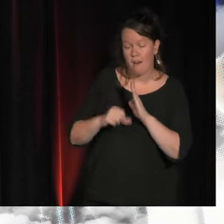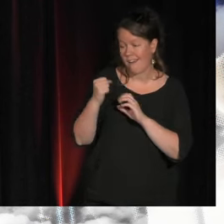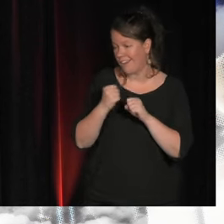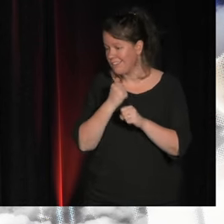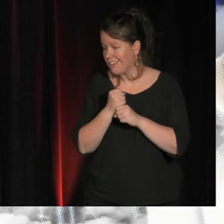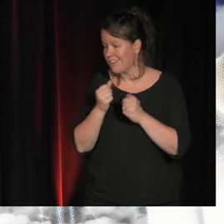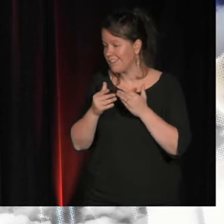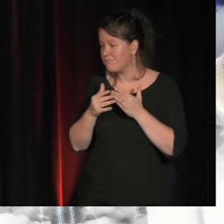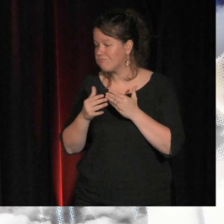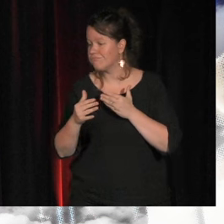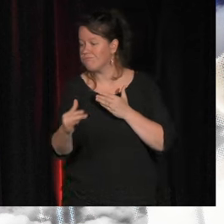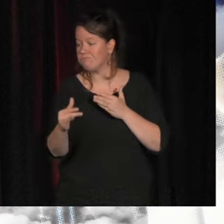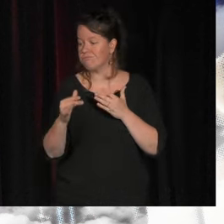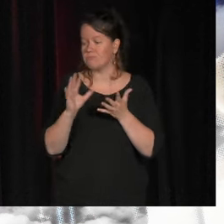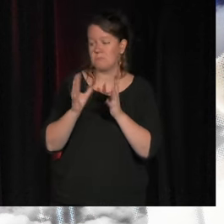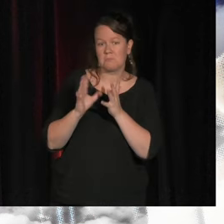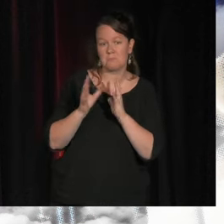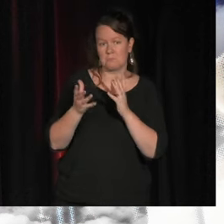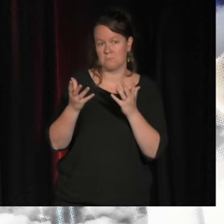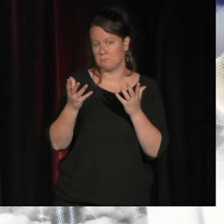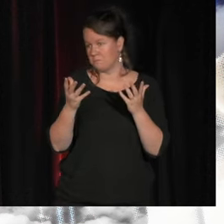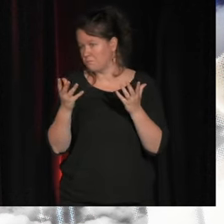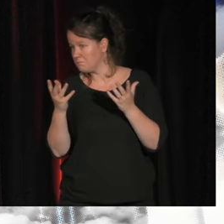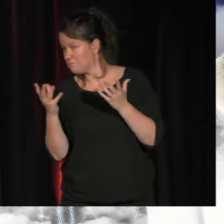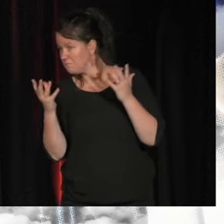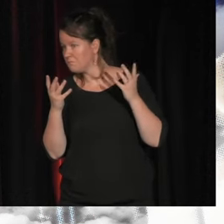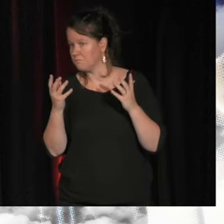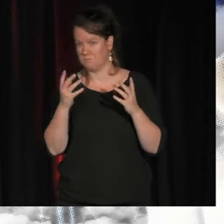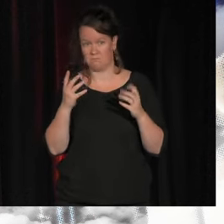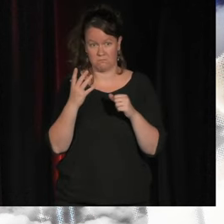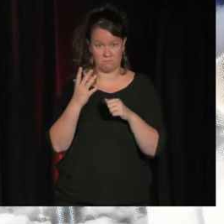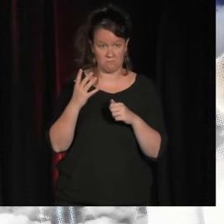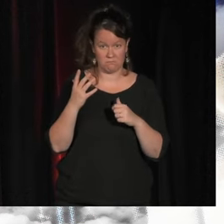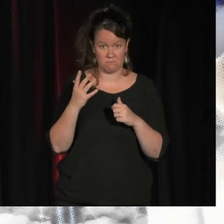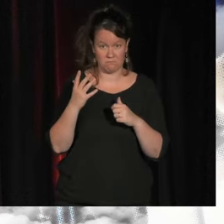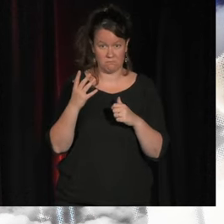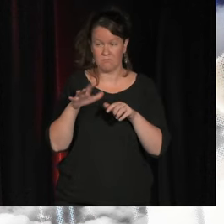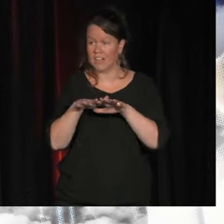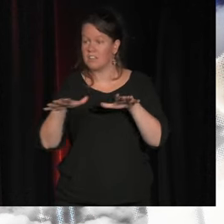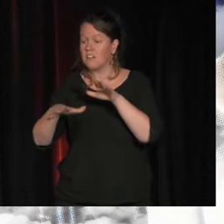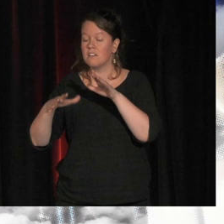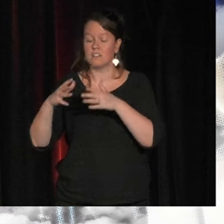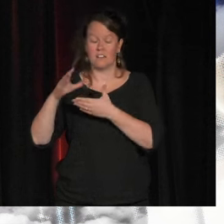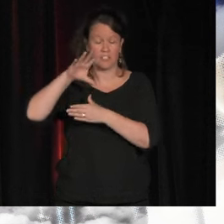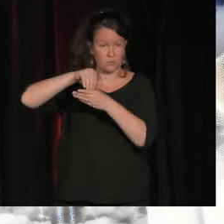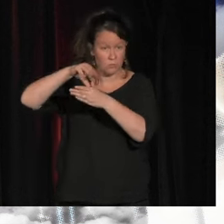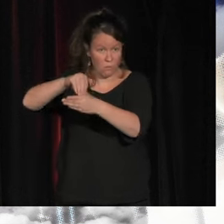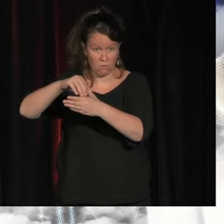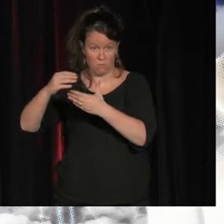si les extensions qu'ils vont vouloir sortir, etc., arrivent à ramener les gens sur Diablo 4. Spoiler, moi, je n'y crois pas une seconde, mais on verra.